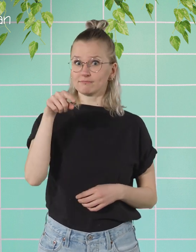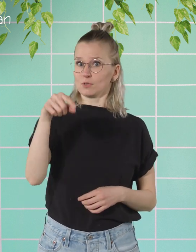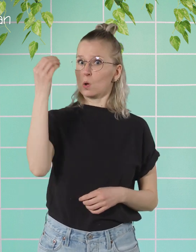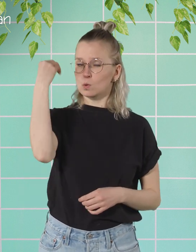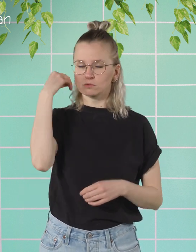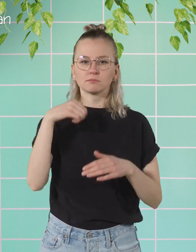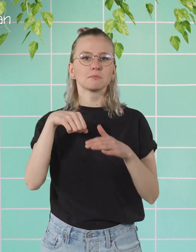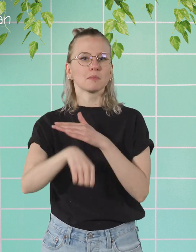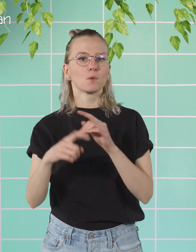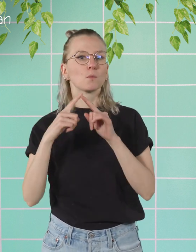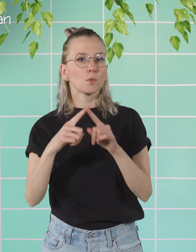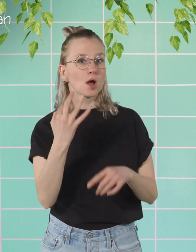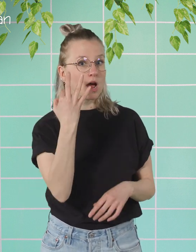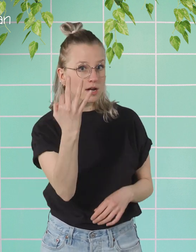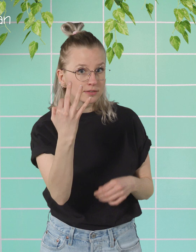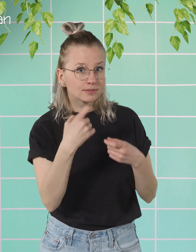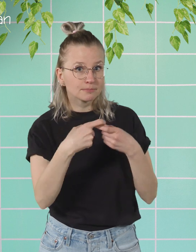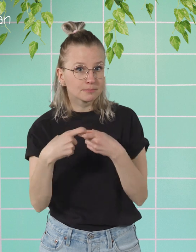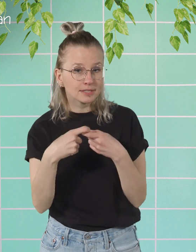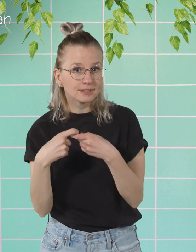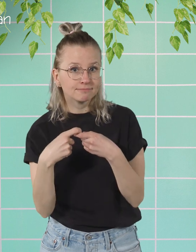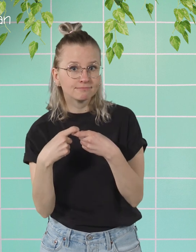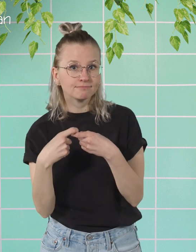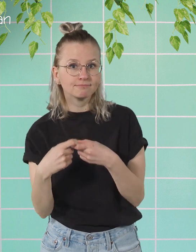Mukaan mahtuu kahdeksan perhettä.